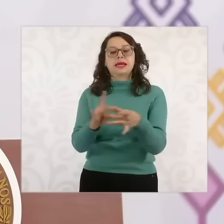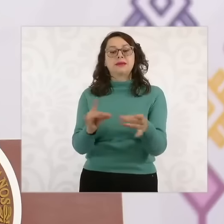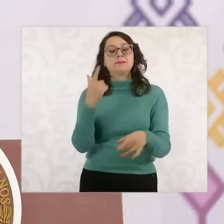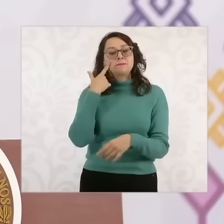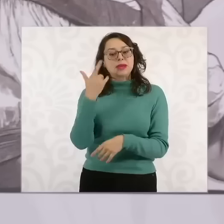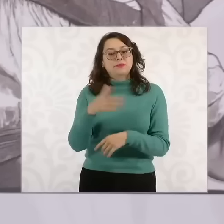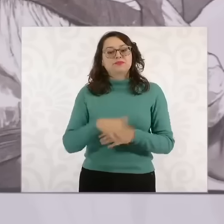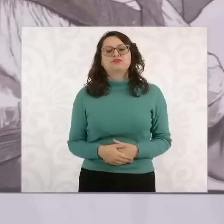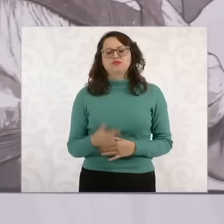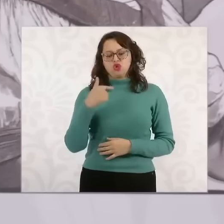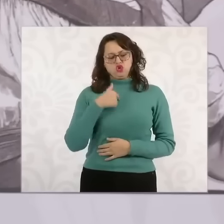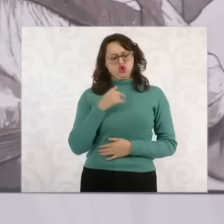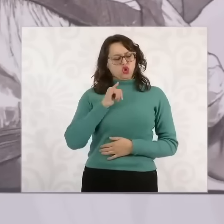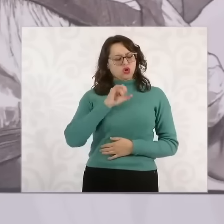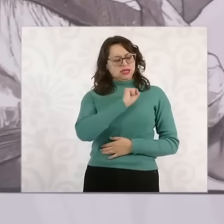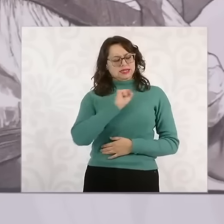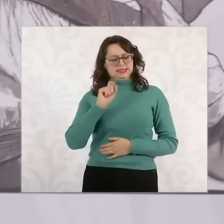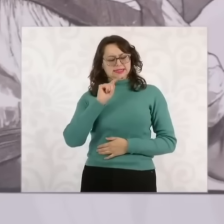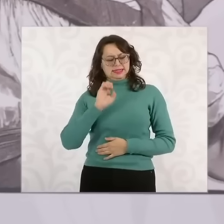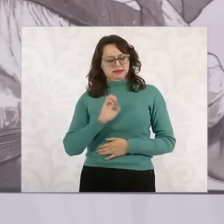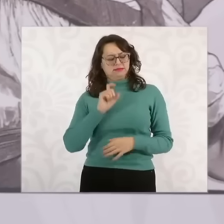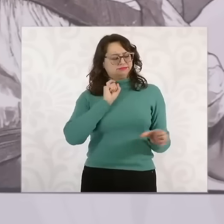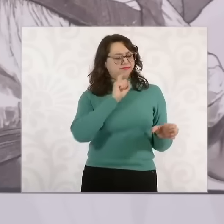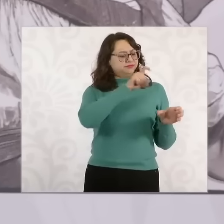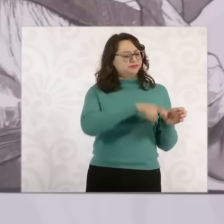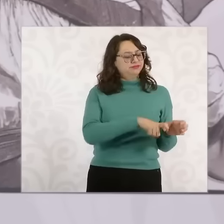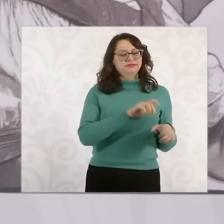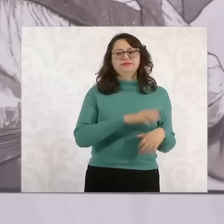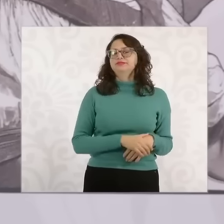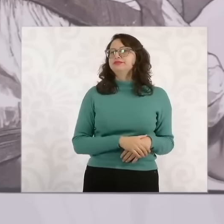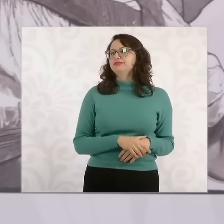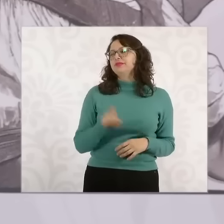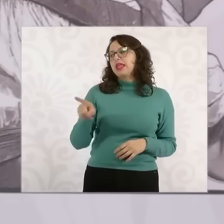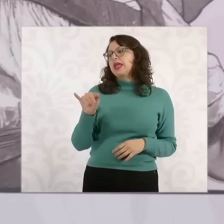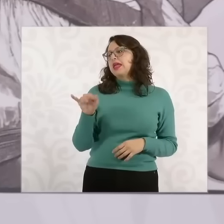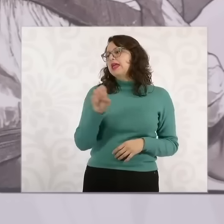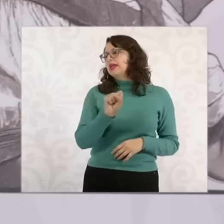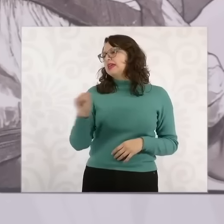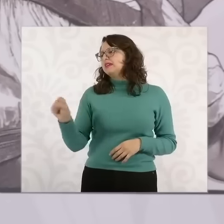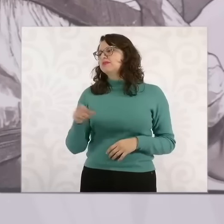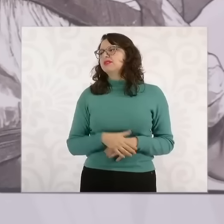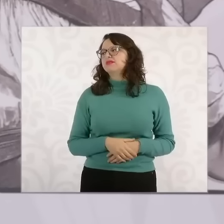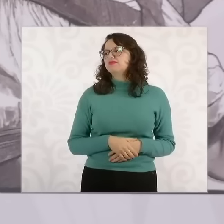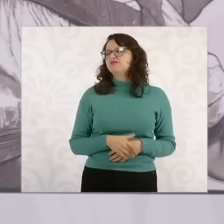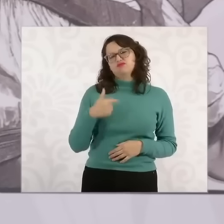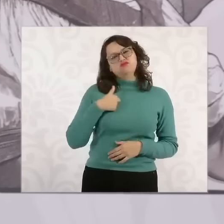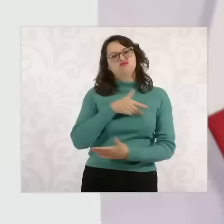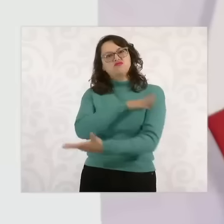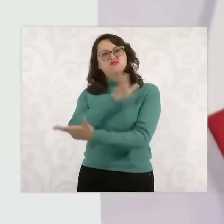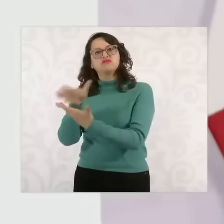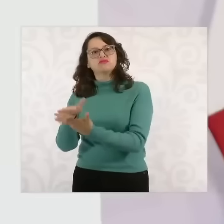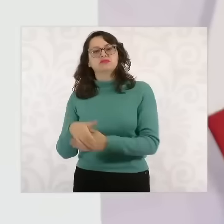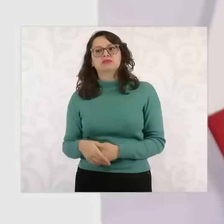del ISE y me voy a atender en el IMS. Bueno, el IMS, ¿de dónde recibe su recurso? Pues de los